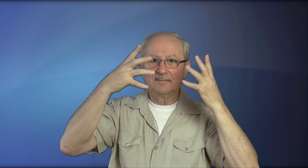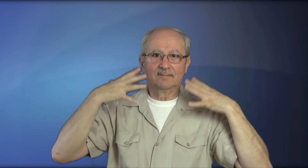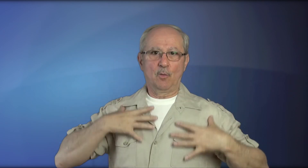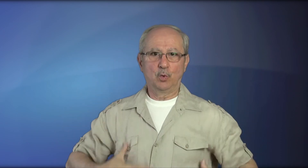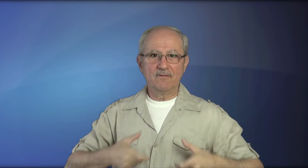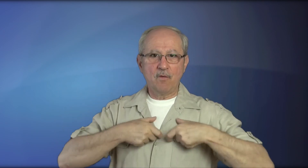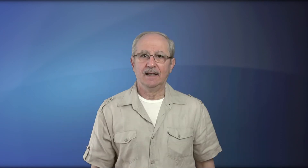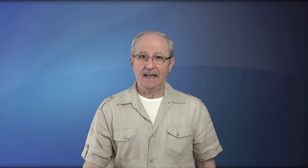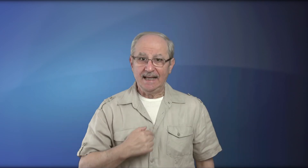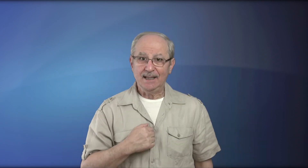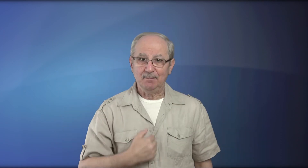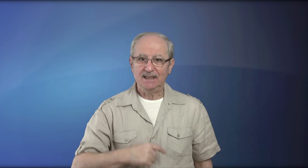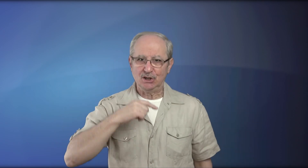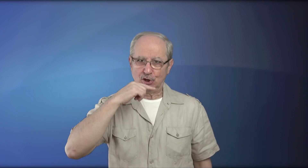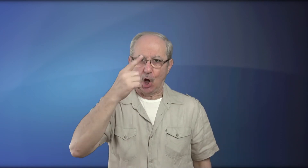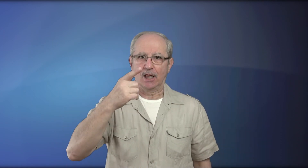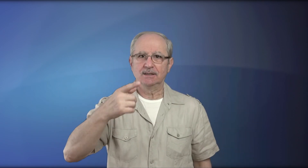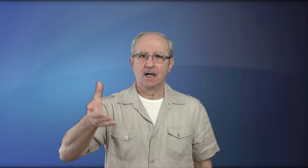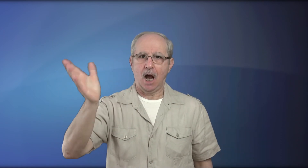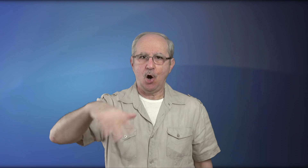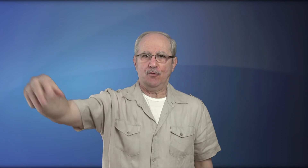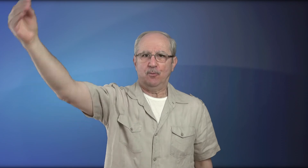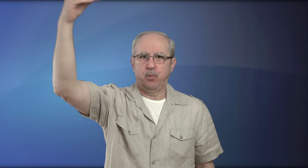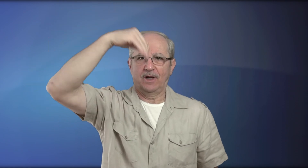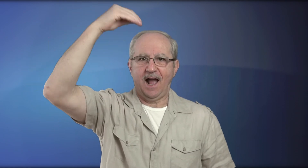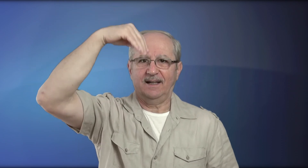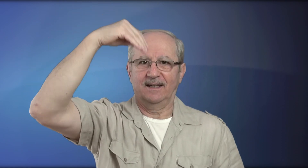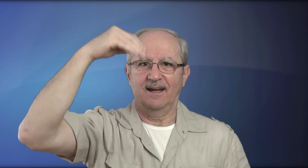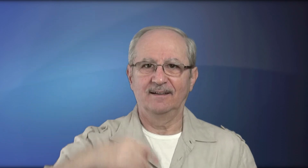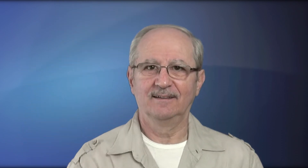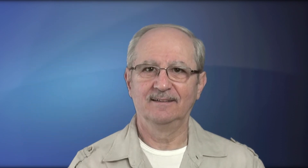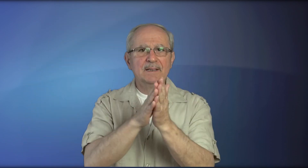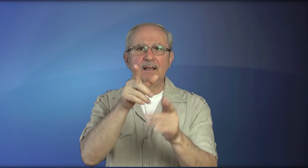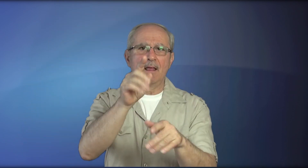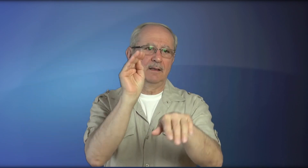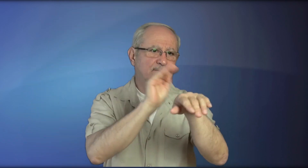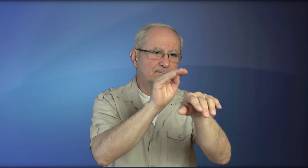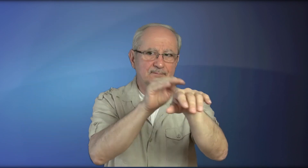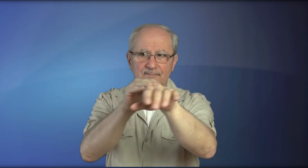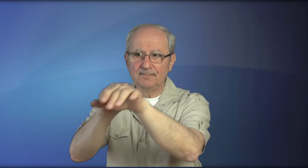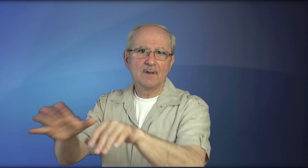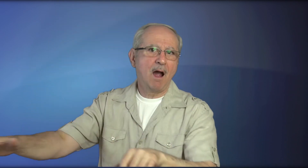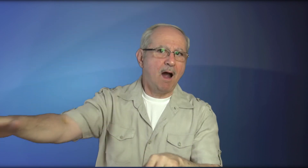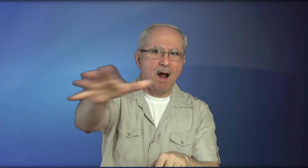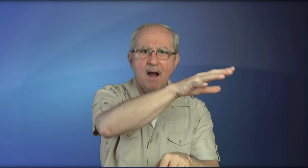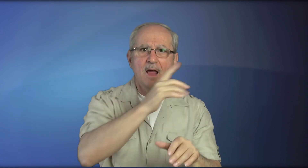Ich bin stolz auf Bulgarien! Bitte geben Sie diese Geste mit irgend gehörlosen Freunden in Europa und Amerika.